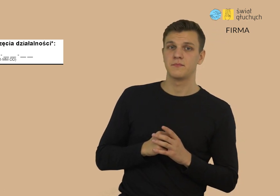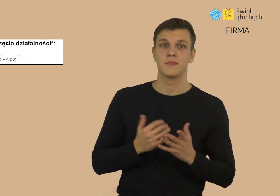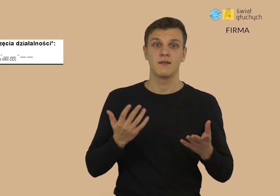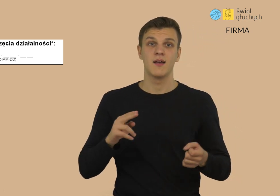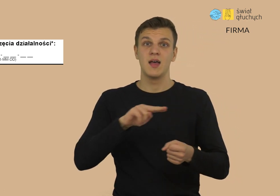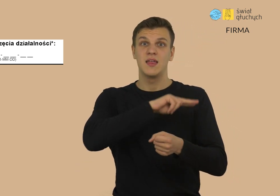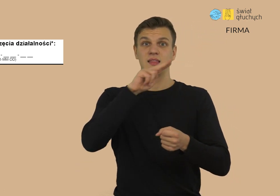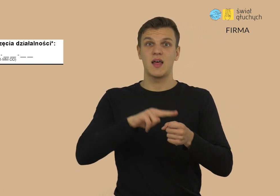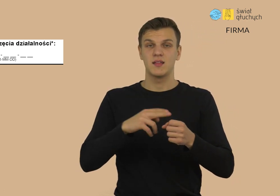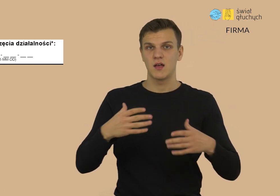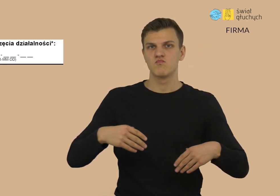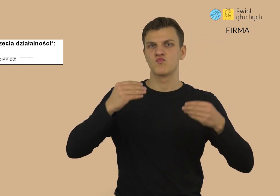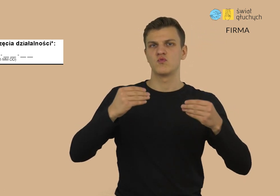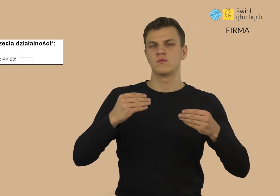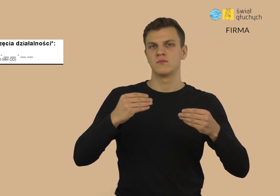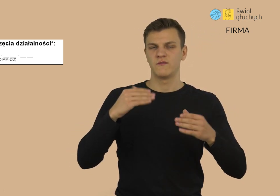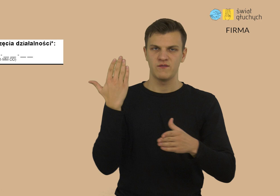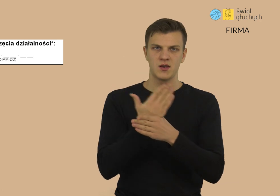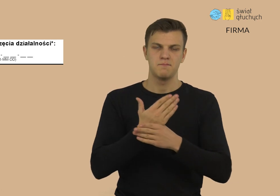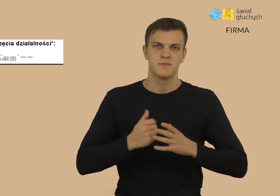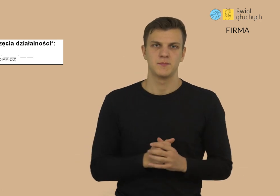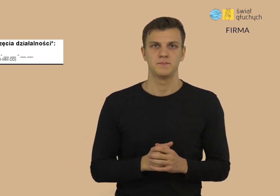8. Data rozpoczęcia działalności.